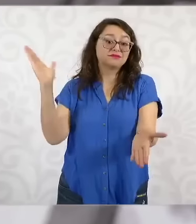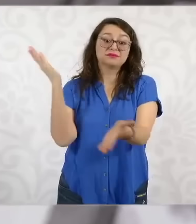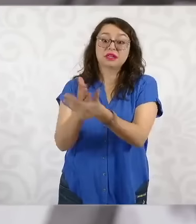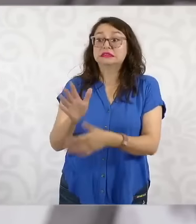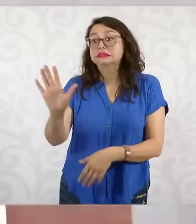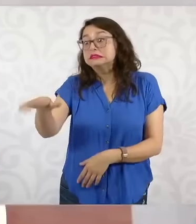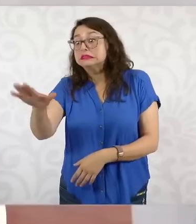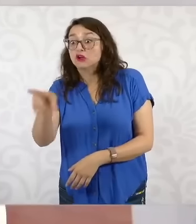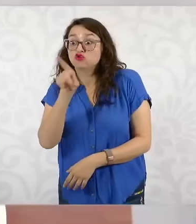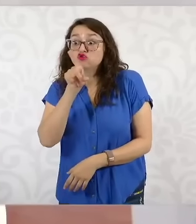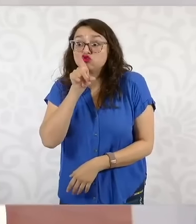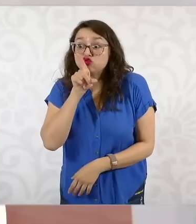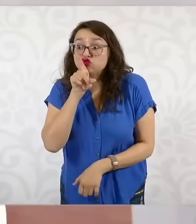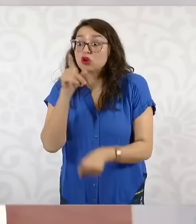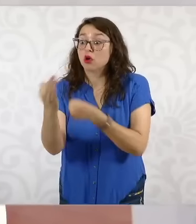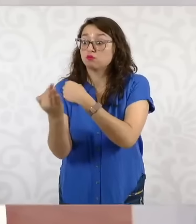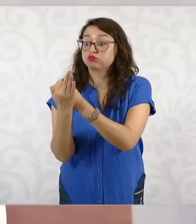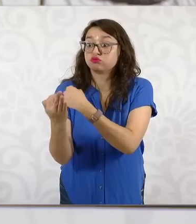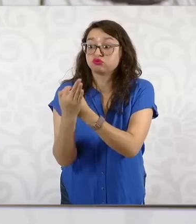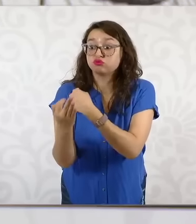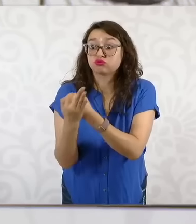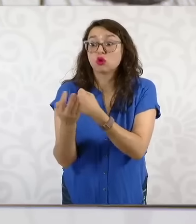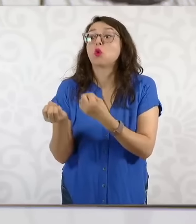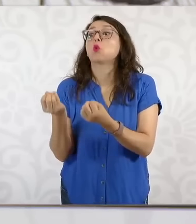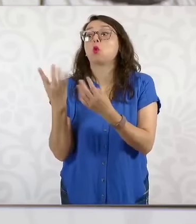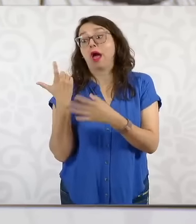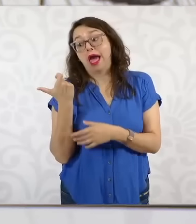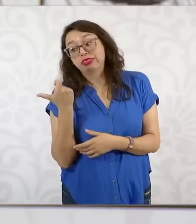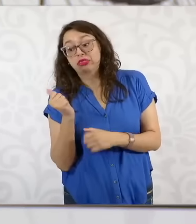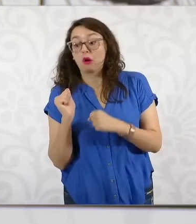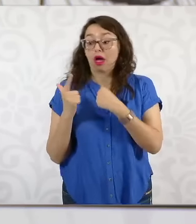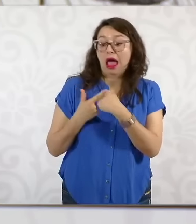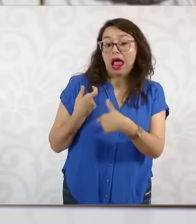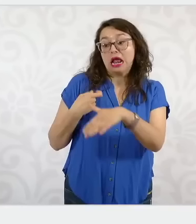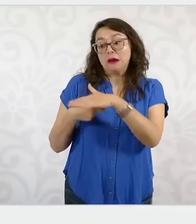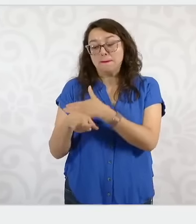"Oye, no vayas a hablar mal de mí, ¿eh? Oye, ¿cuánto necesitas para pasarte una nota?"